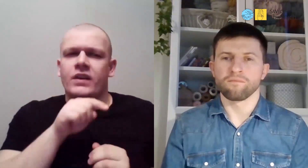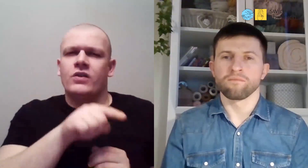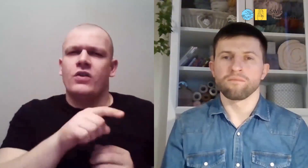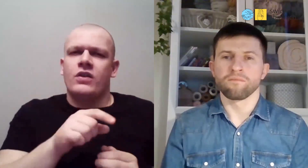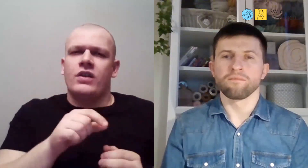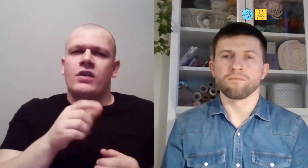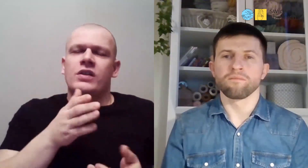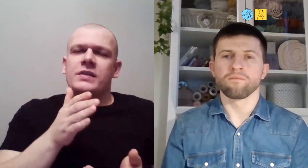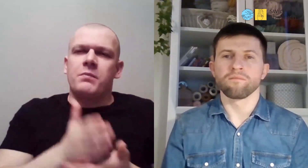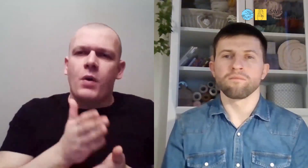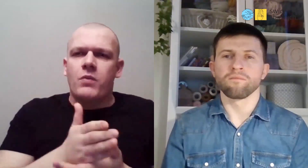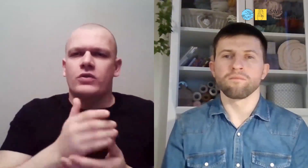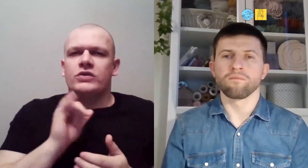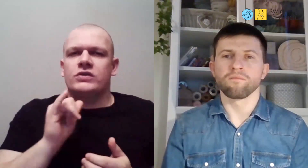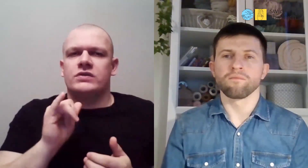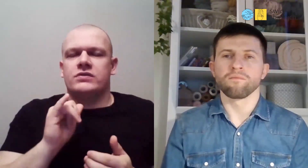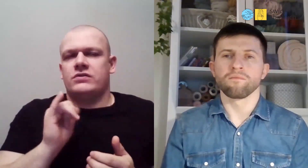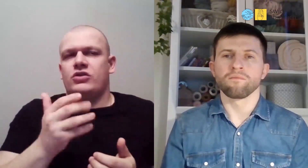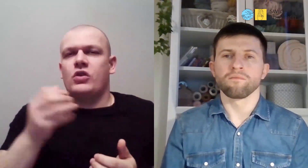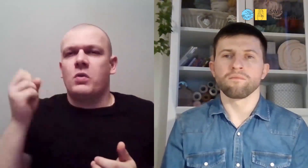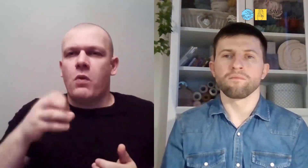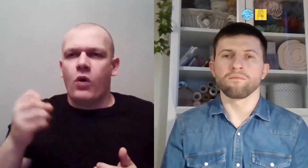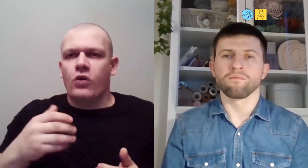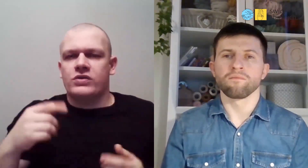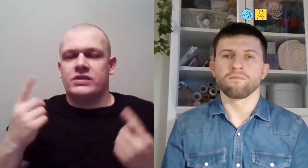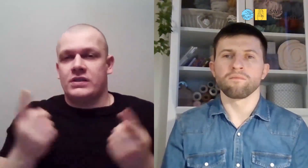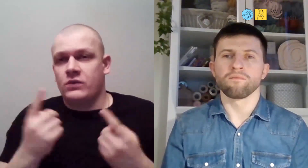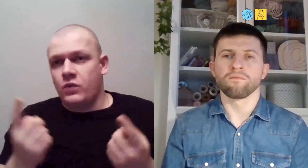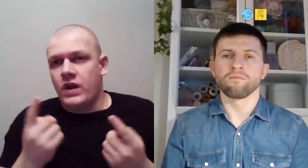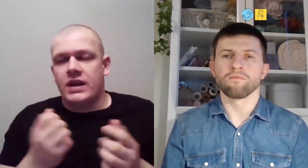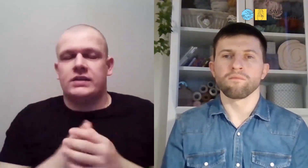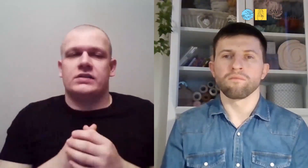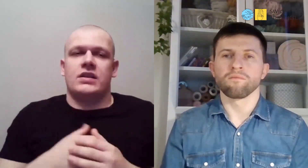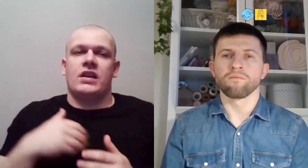ale myślę, że to jest pomoc dla osób objętych kwarantanną